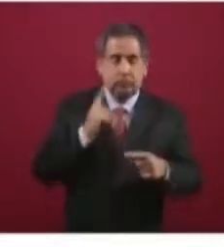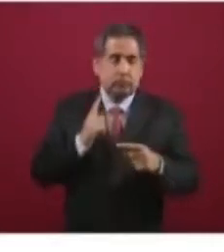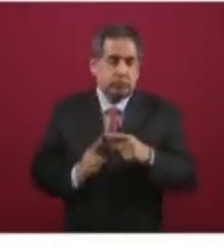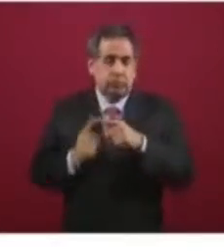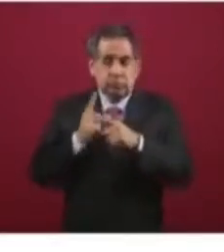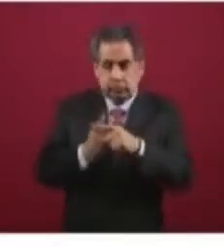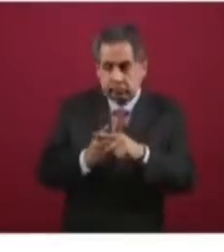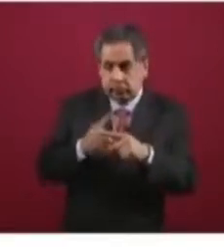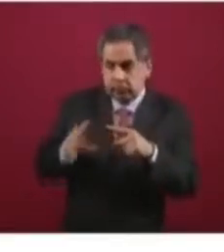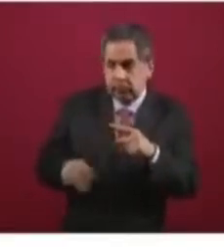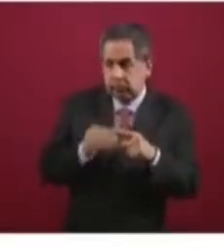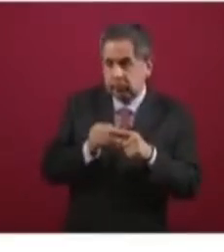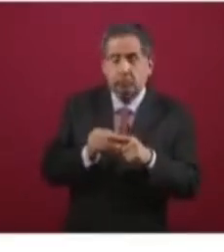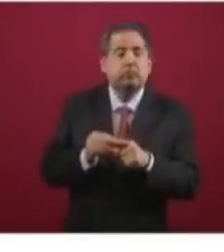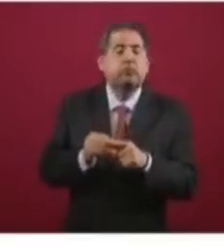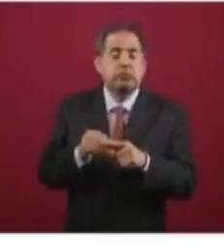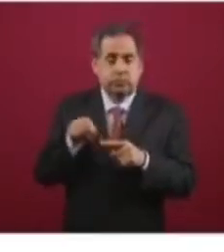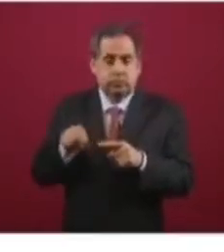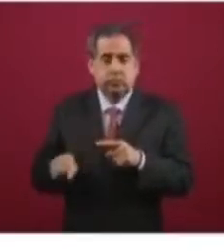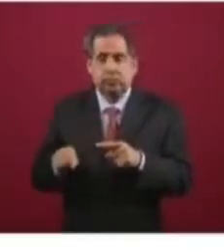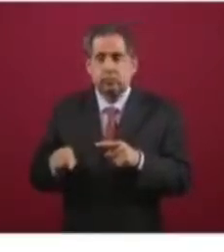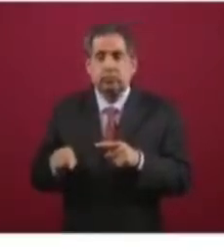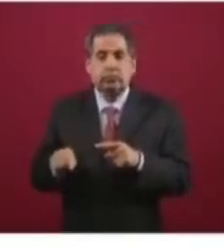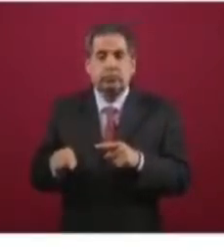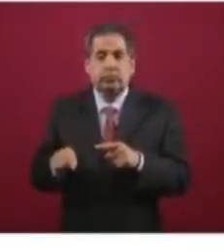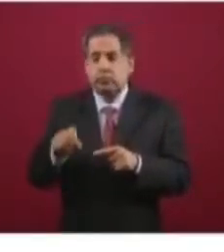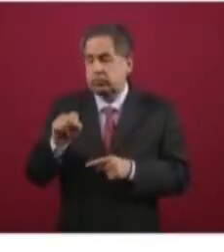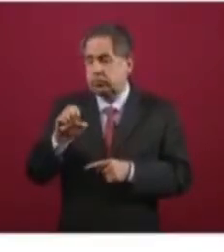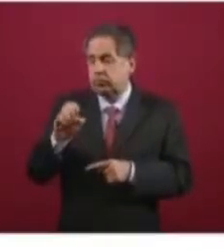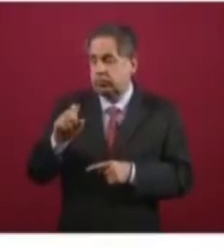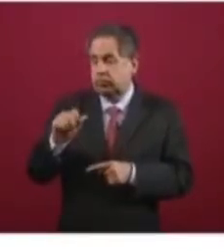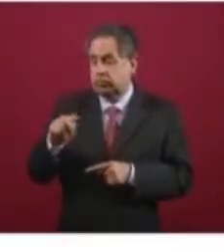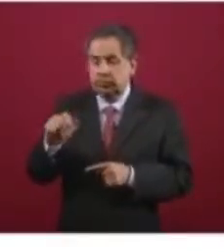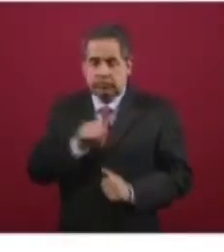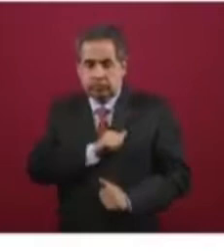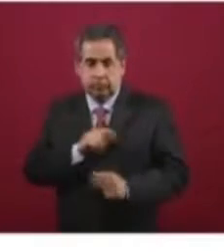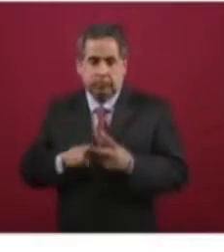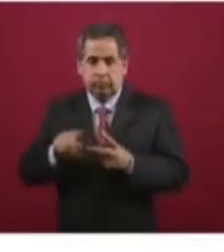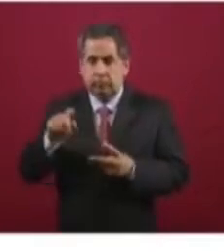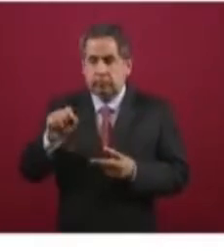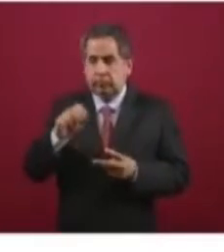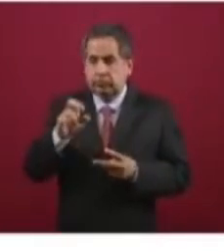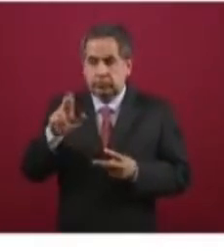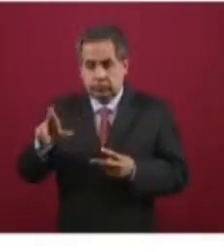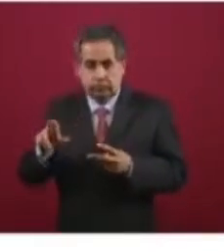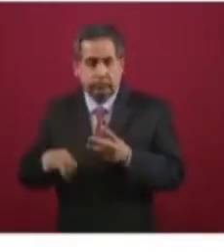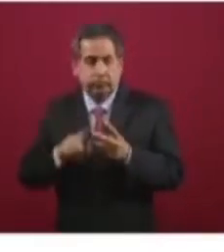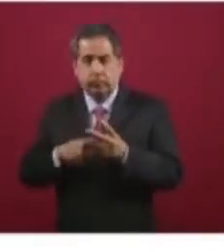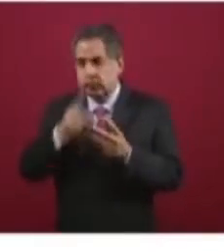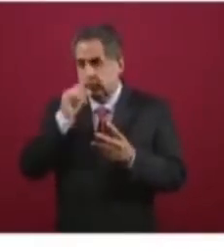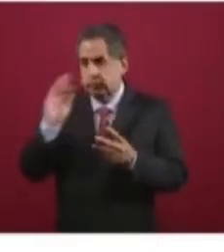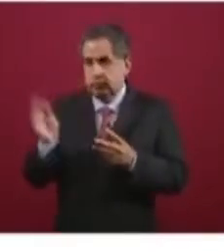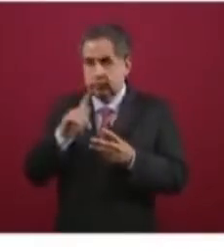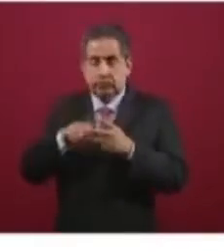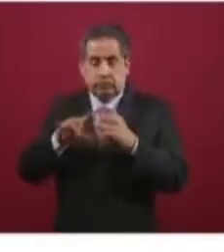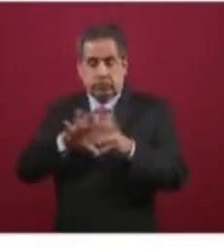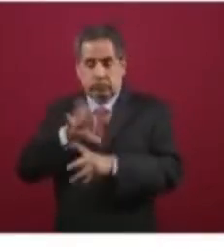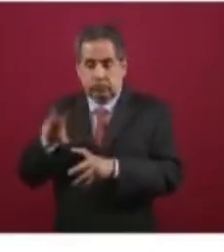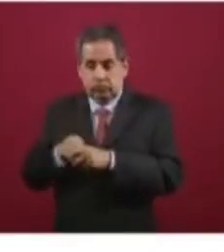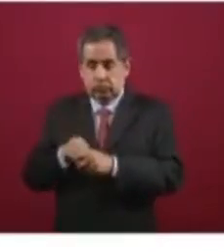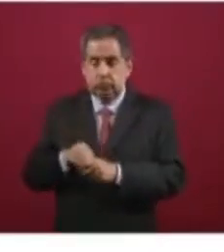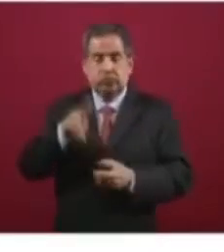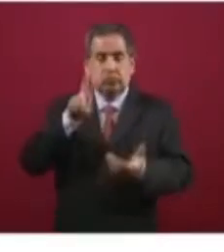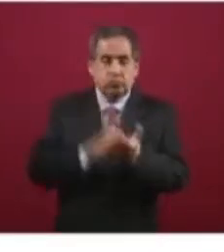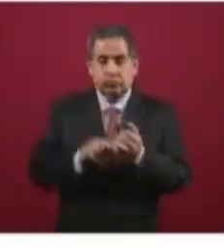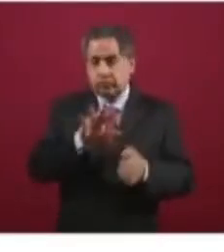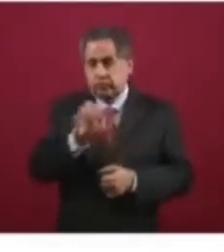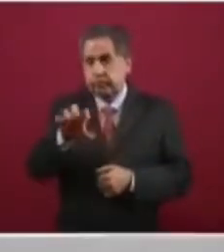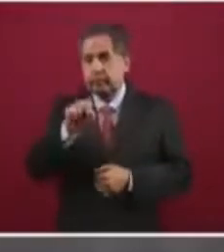el despliegue permanente de Sedena, de Semar y Policía Federal para hacer dos mil 565